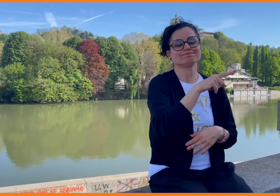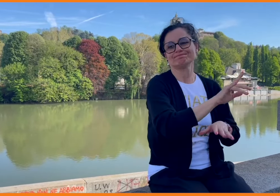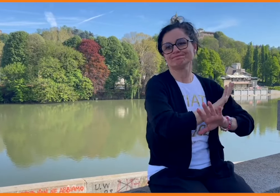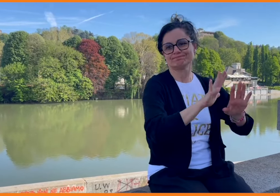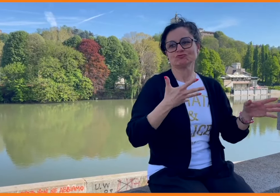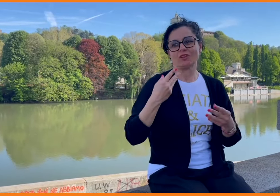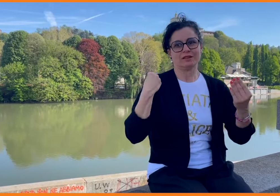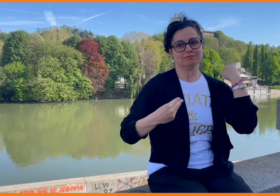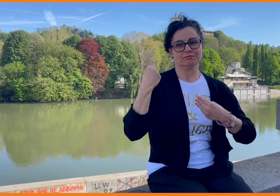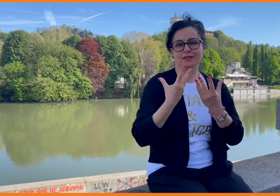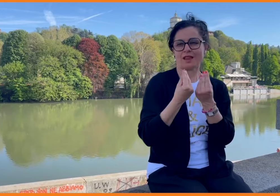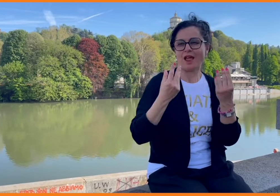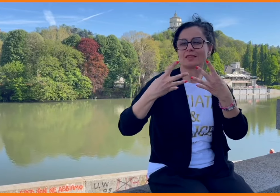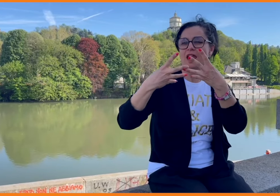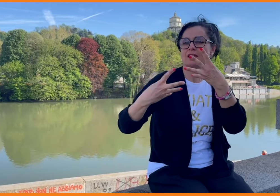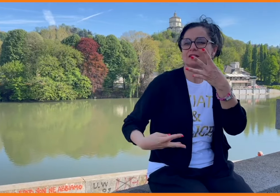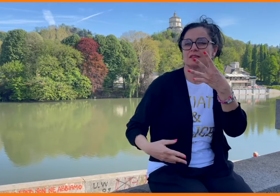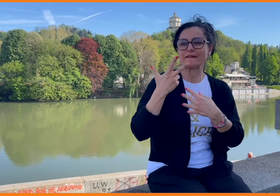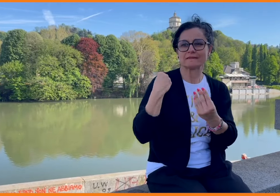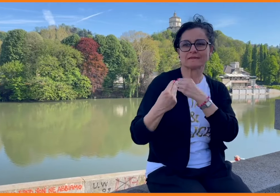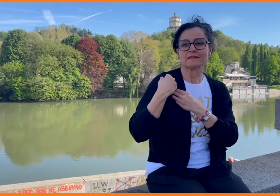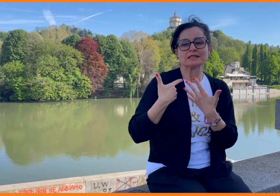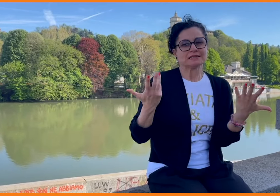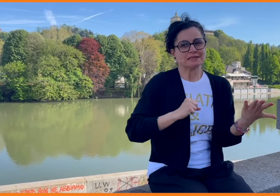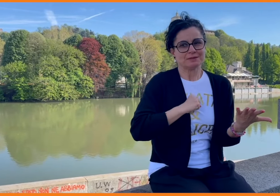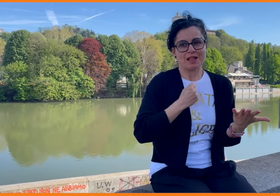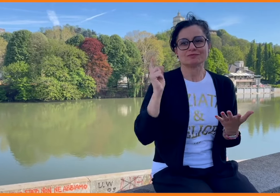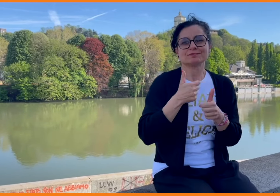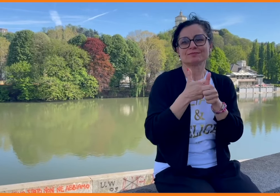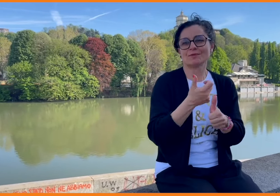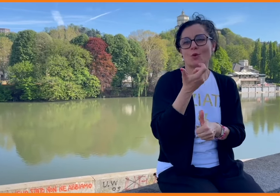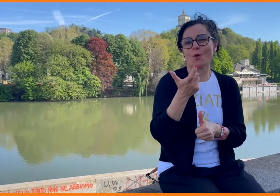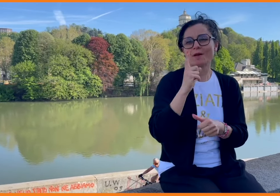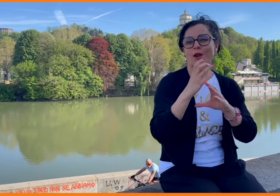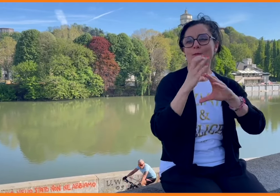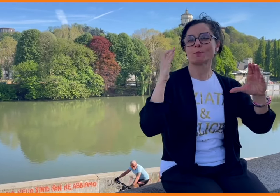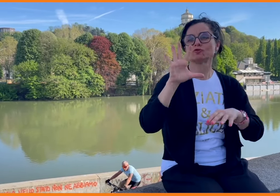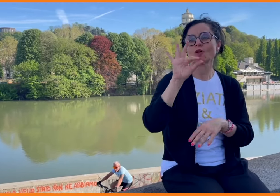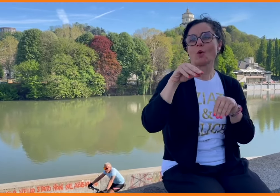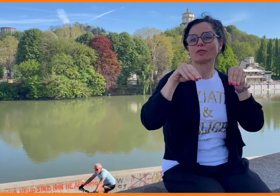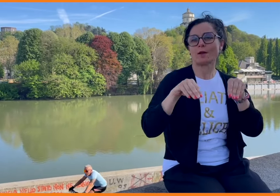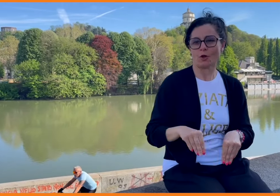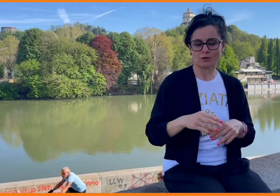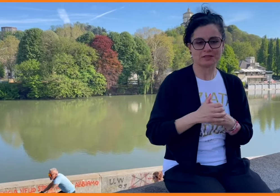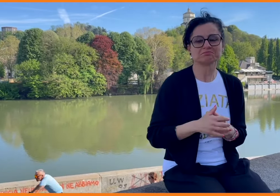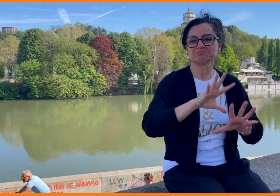Abbiano ricevuto molte richieste che purtroppo non potremo esaudire perché il pullman ha una capienza di cinquanta posti.